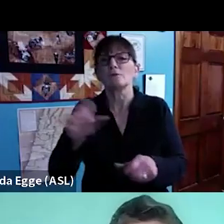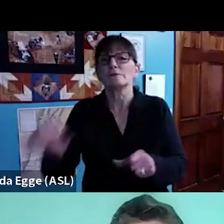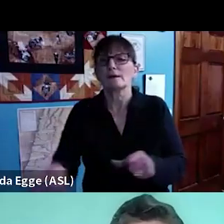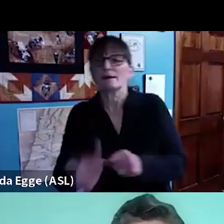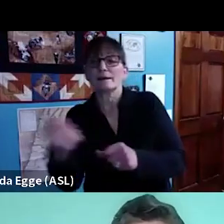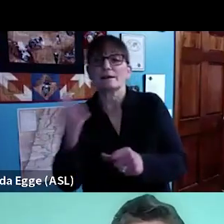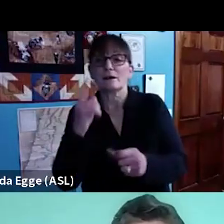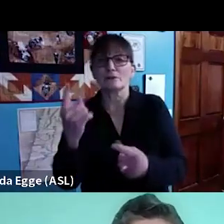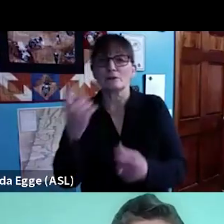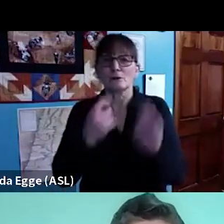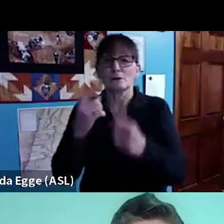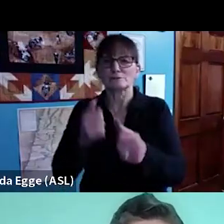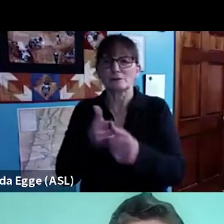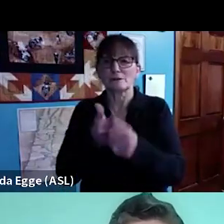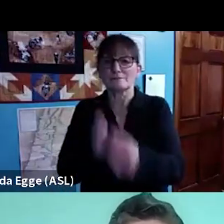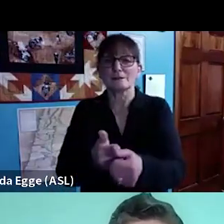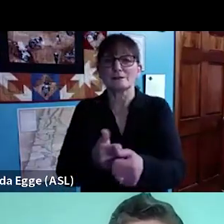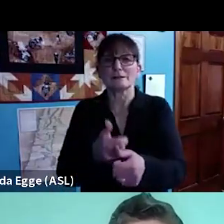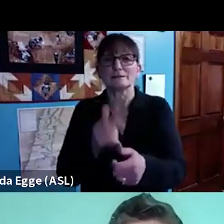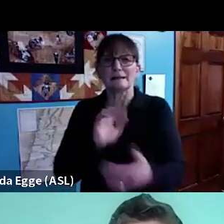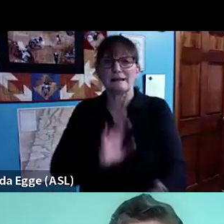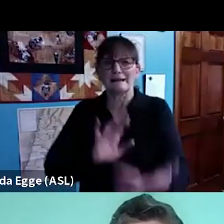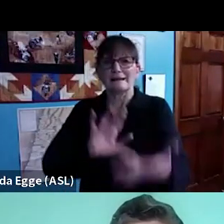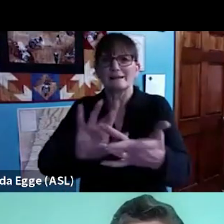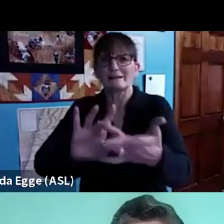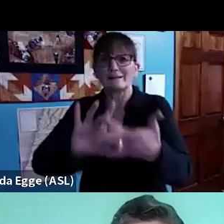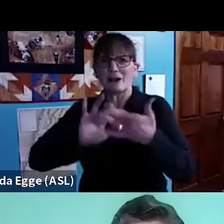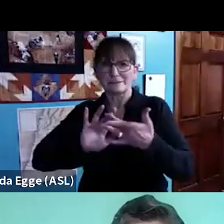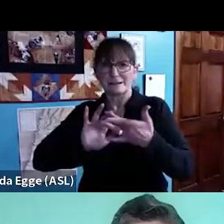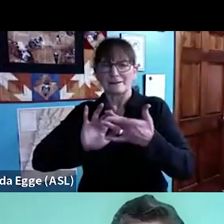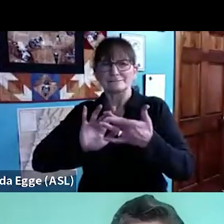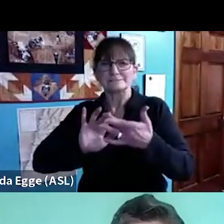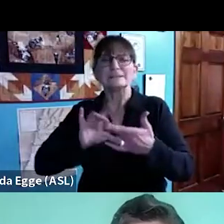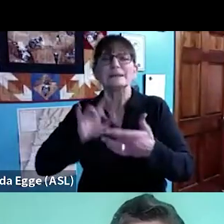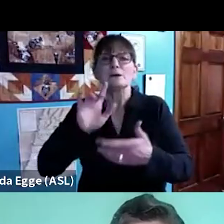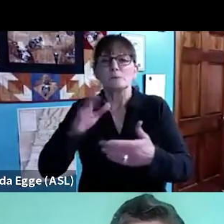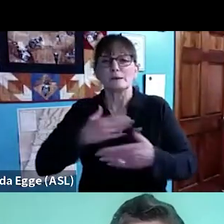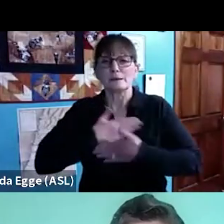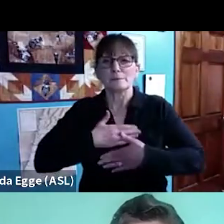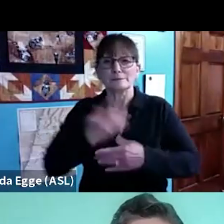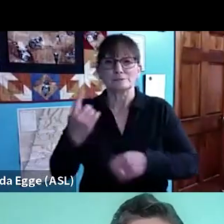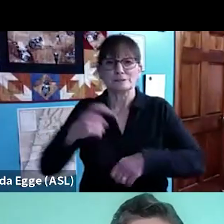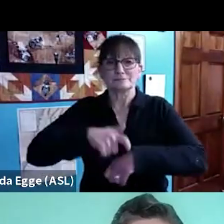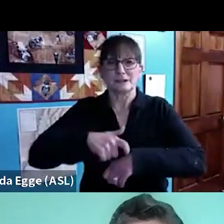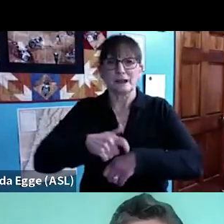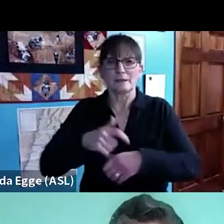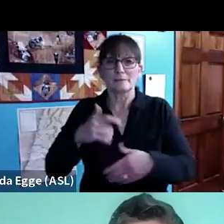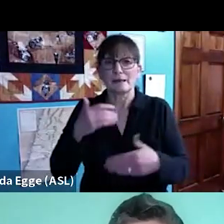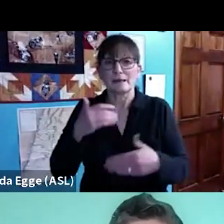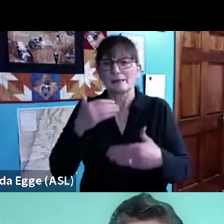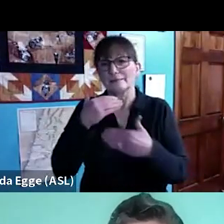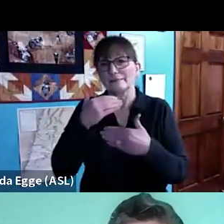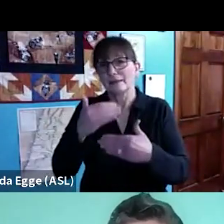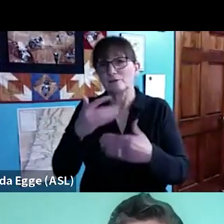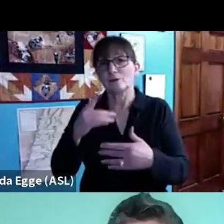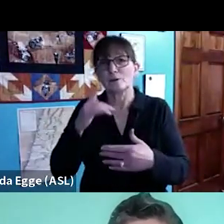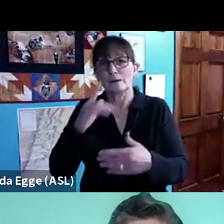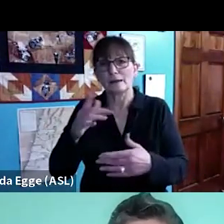Y no olvides llenar la evaluación que realmente informa futuros seminarios web. Y nuevamente, podrás obtener el certificado de asistencia.